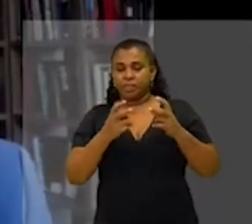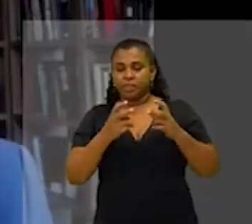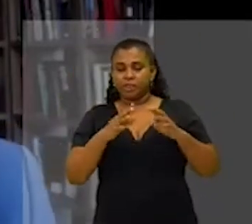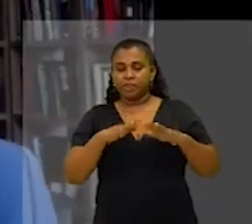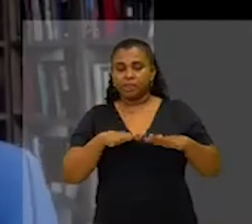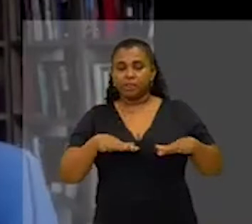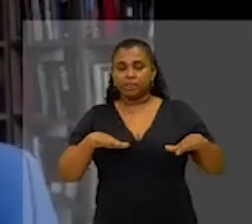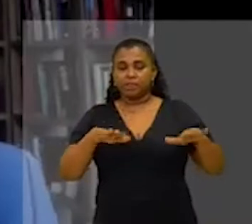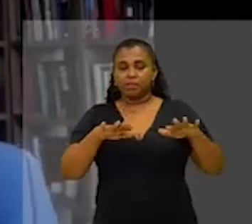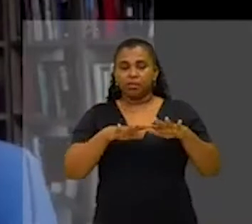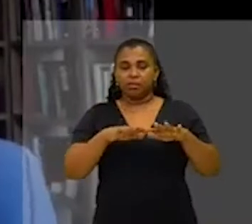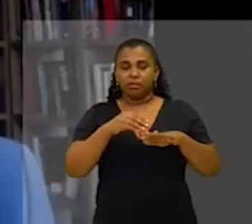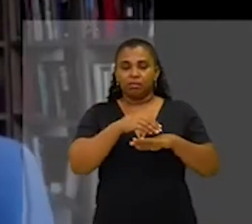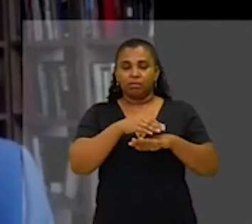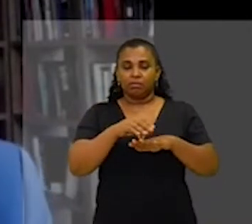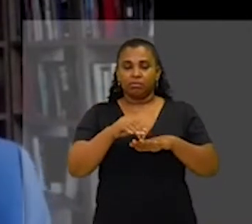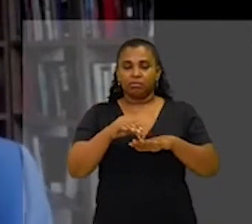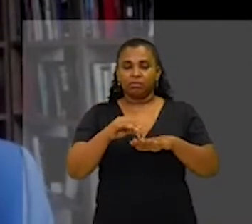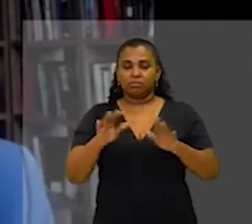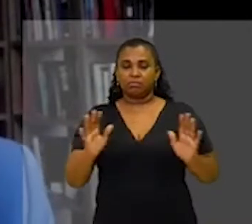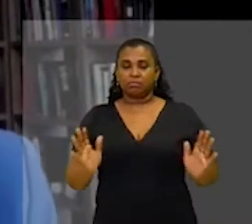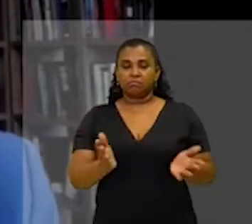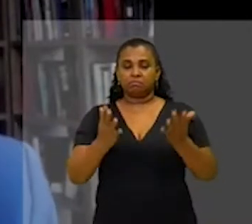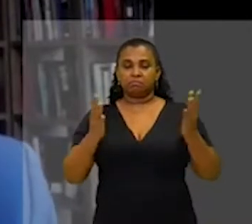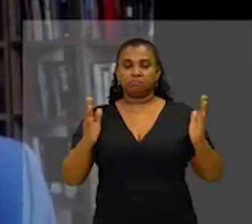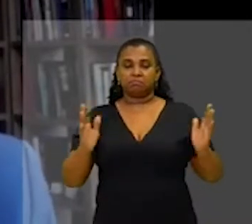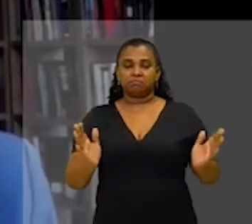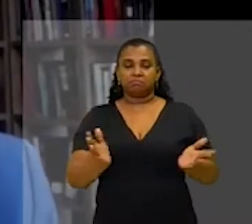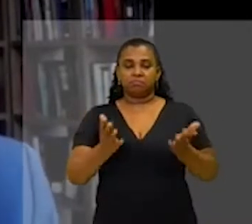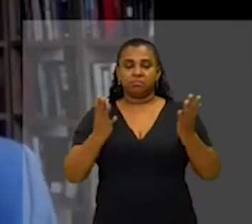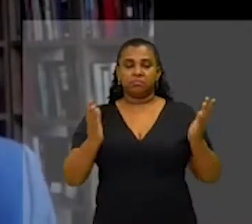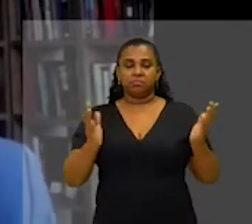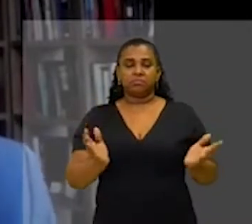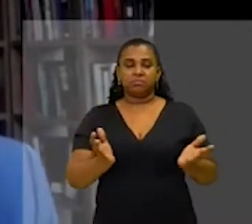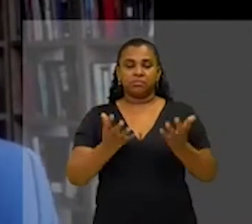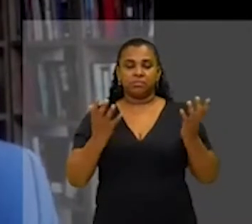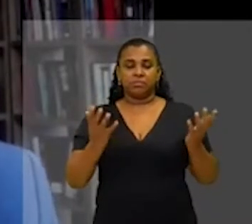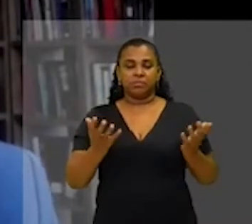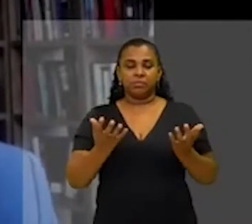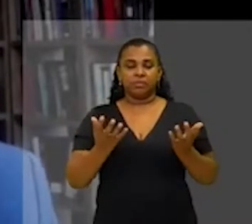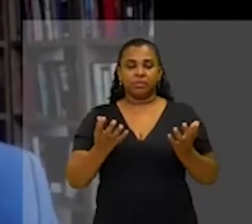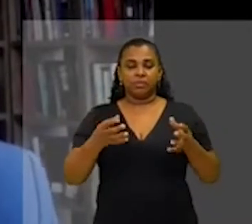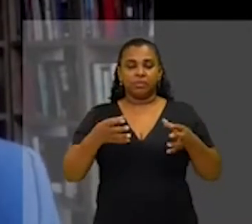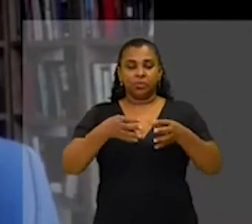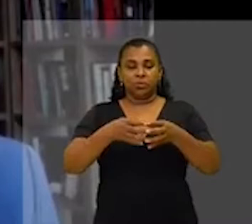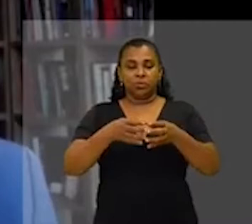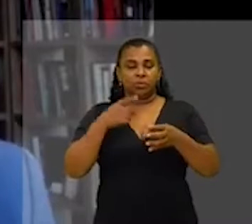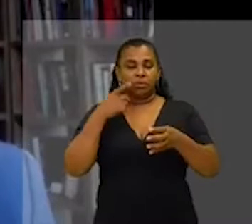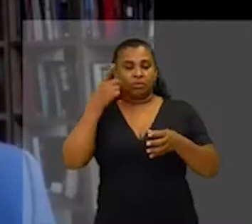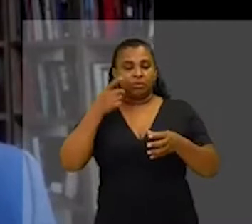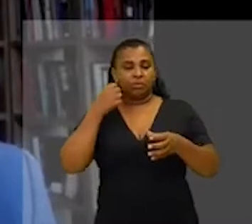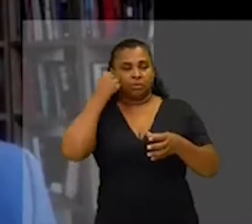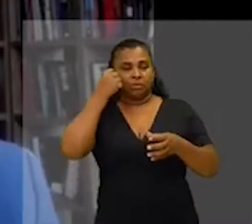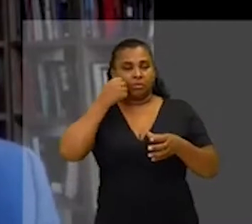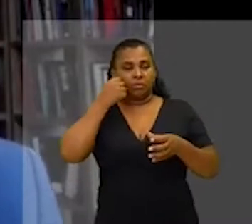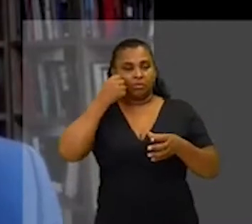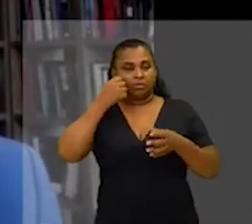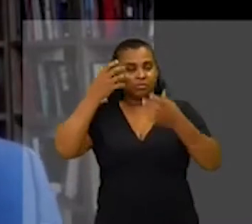o outro e pulso para que o Parlamento EA própria sociedade brasileira reflitam e possam apresentar